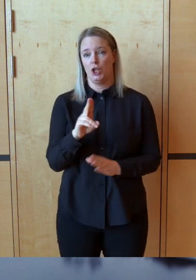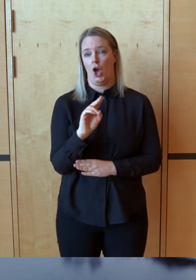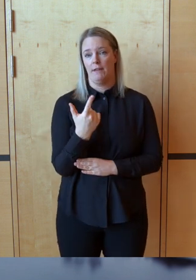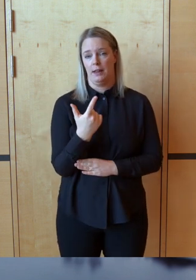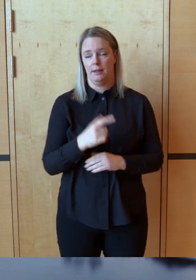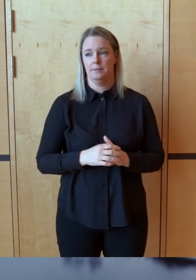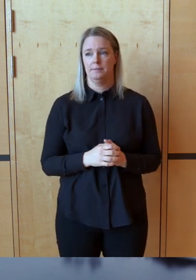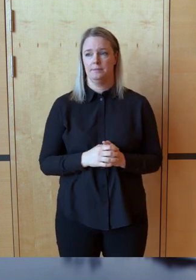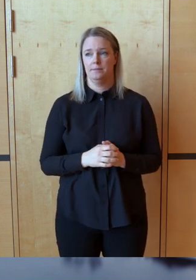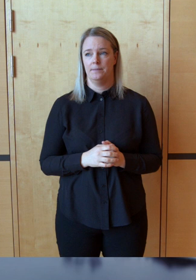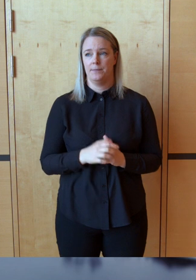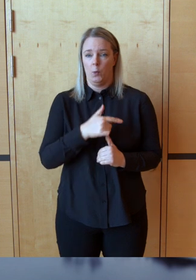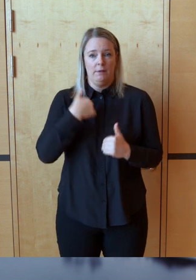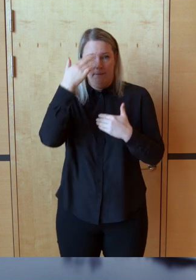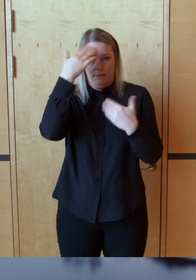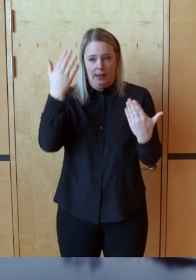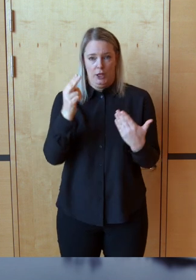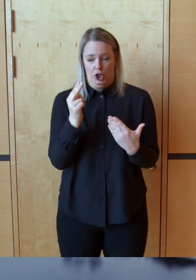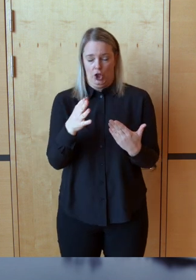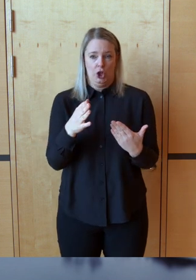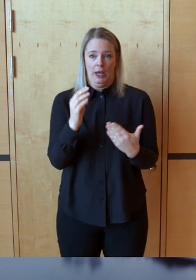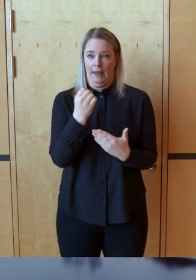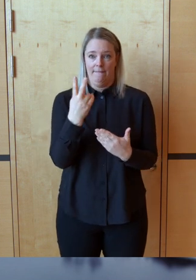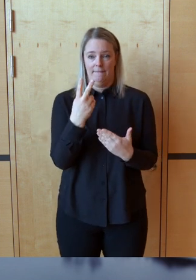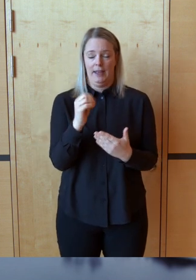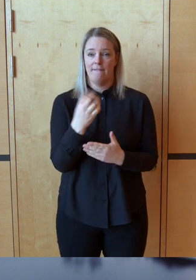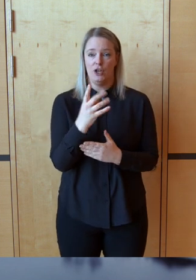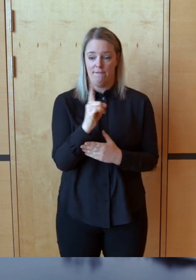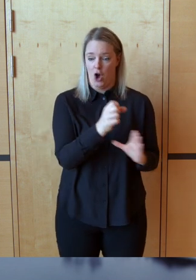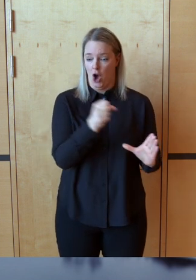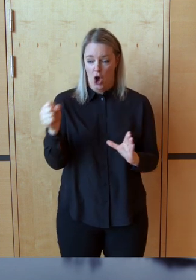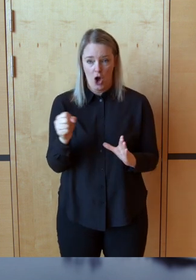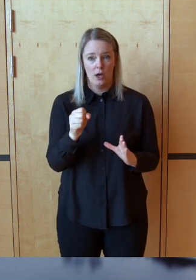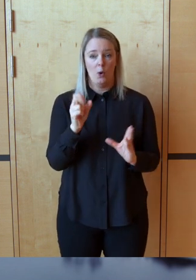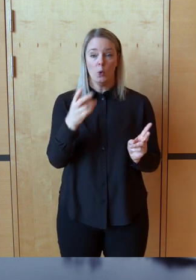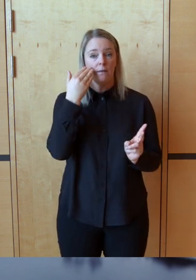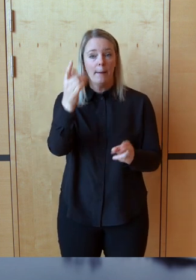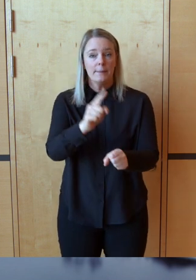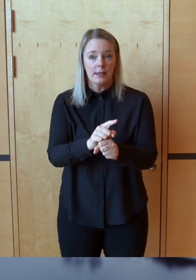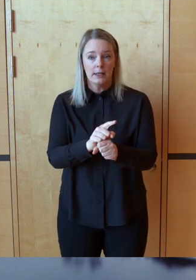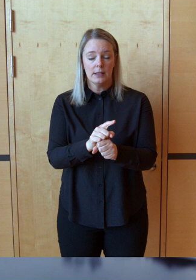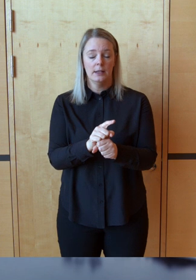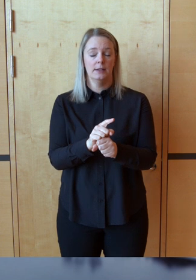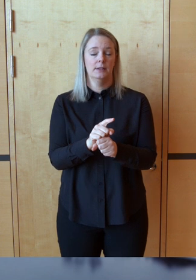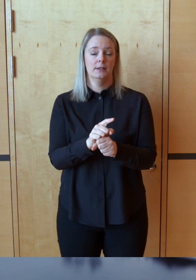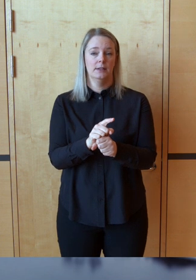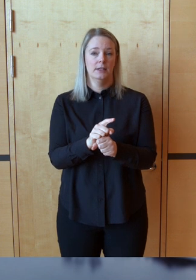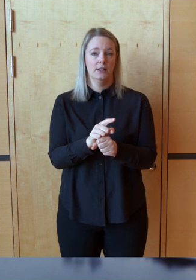Lång tid vet inte när nya E4 och även i framtiden Så ligger här vet optimalt läge